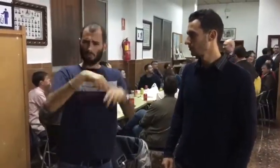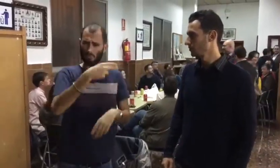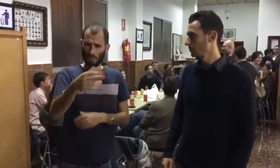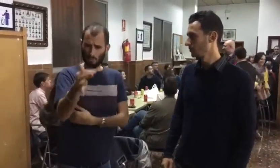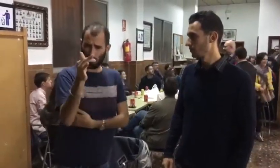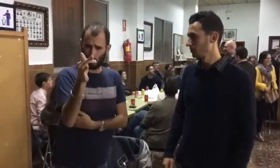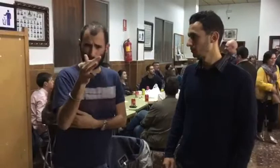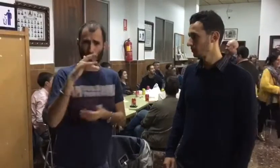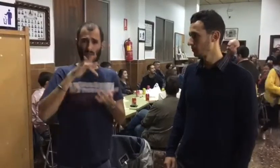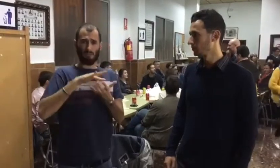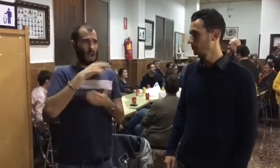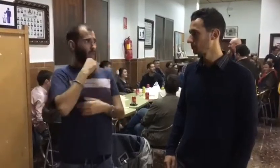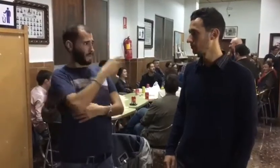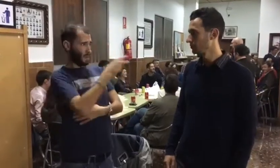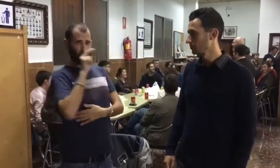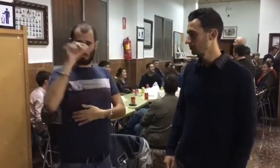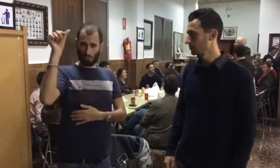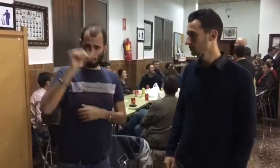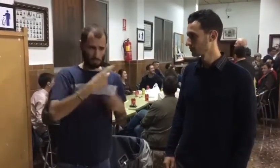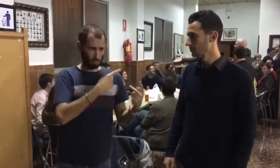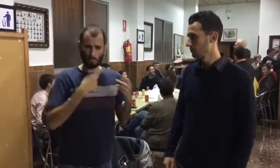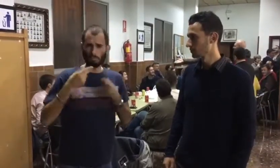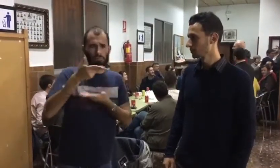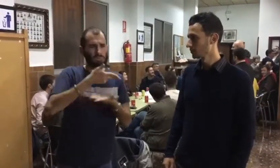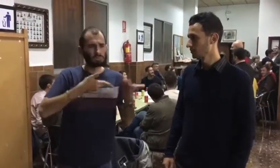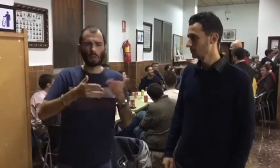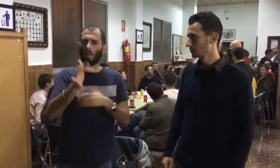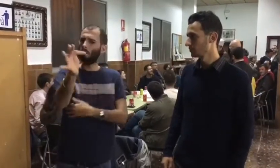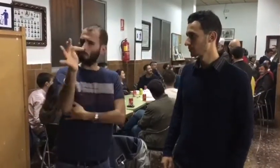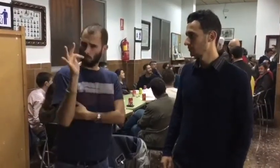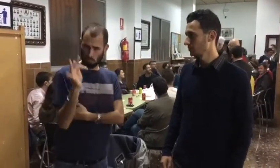El resultado ha sido muy positivo, pudiendo participar ambos en todo momento.